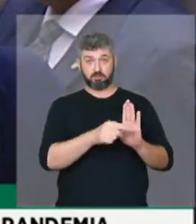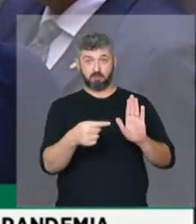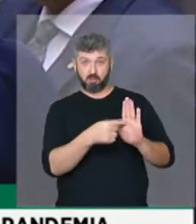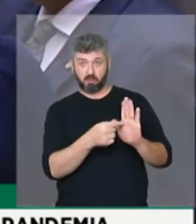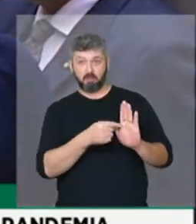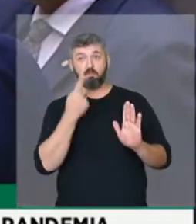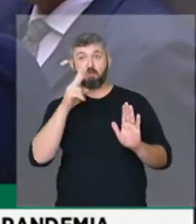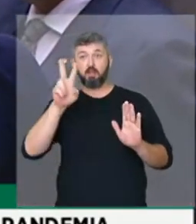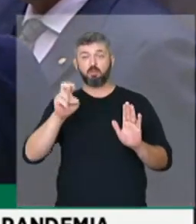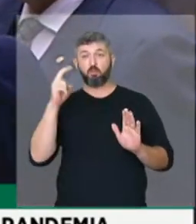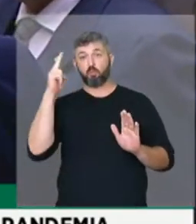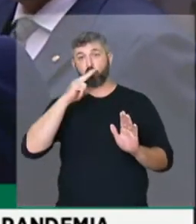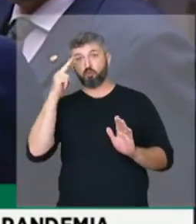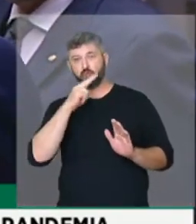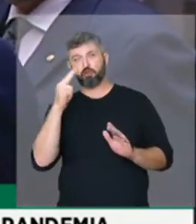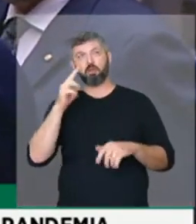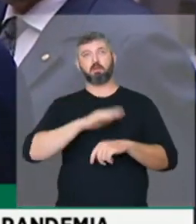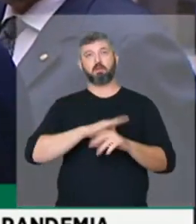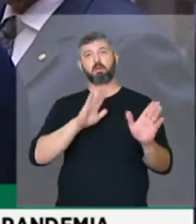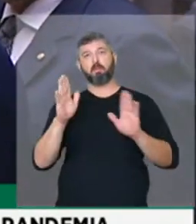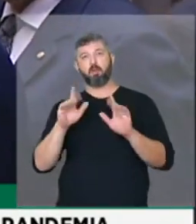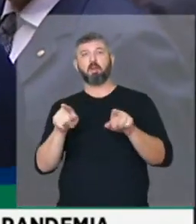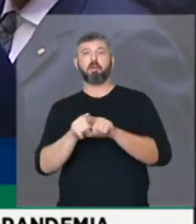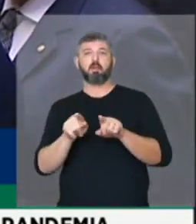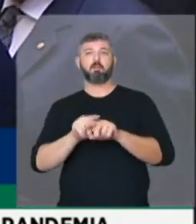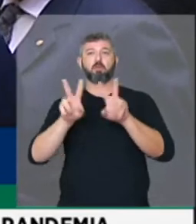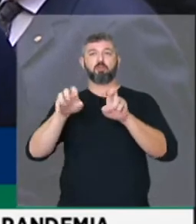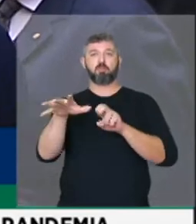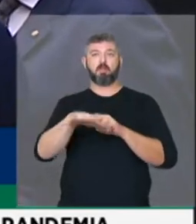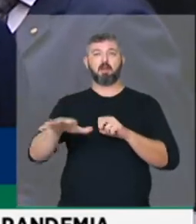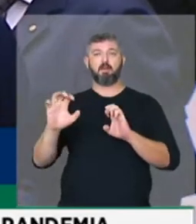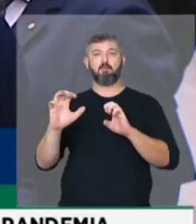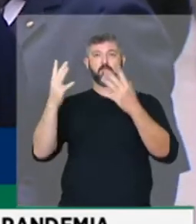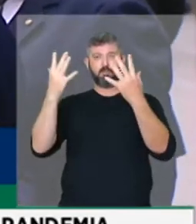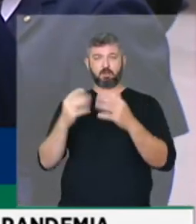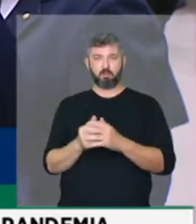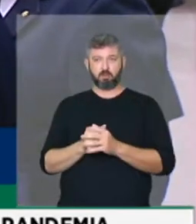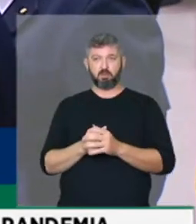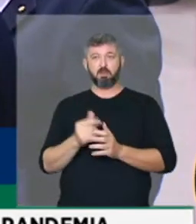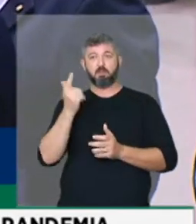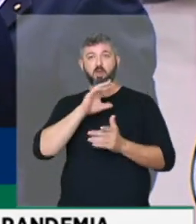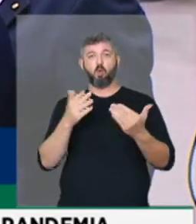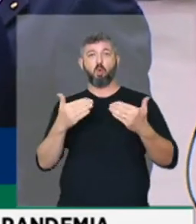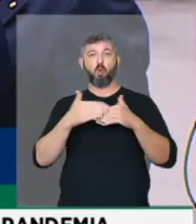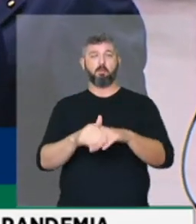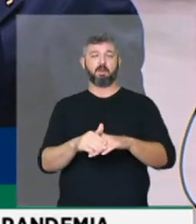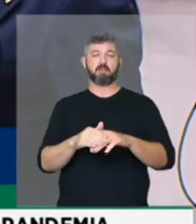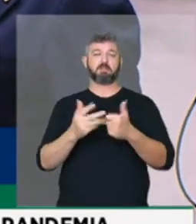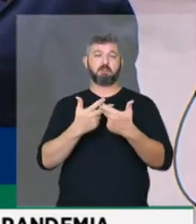SETOR DE EVENTOS PARA COMPENSAR OS EFEITOS DECORRENTES DAS MEDIDAS DE